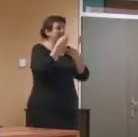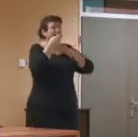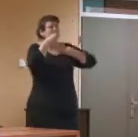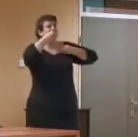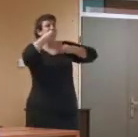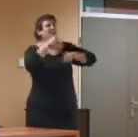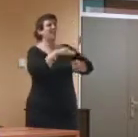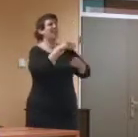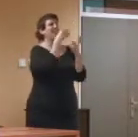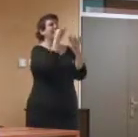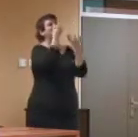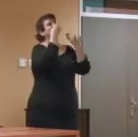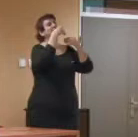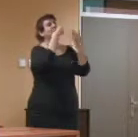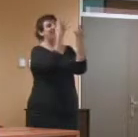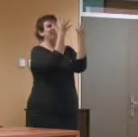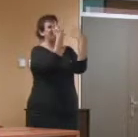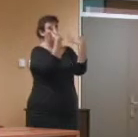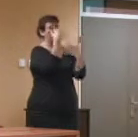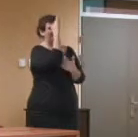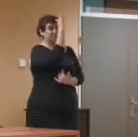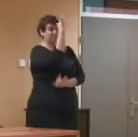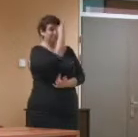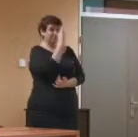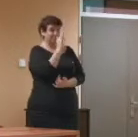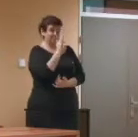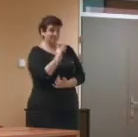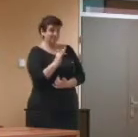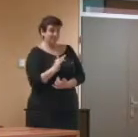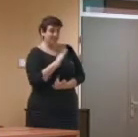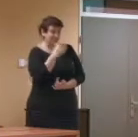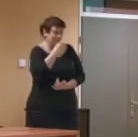diferentes, que podrían ser diez novelas porque tenemos una materia prima muy rica.